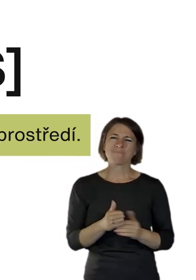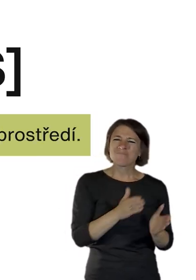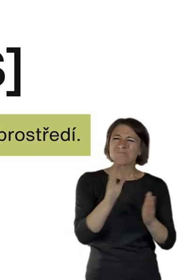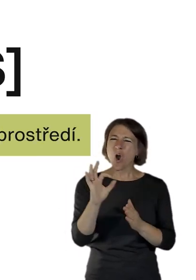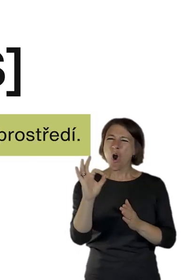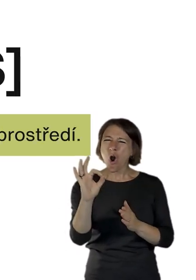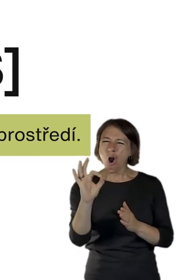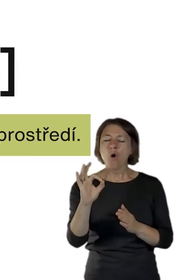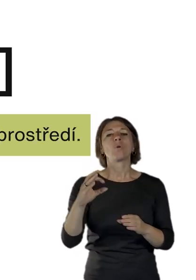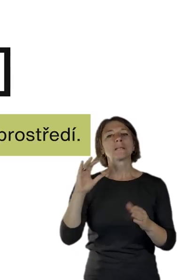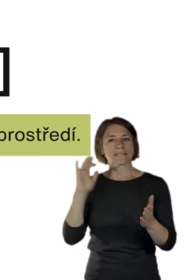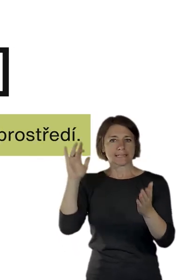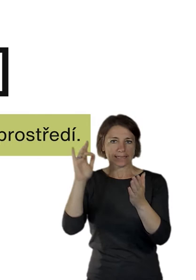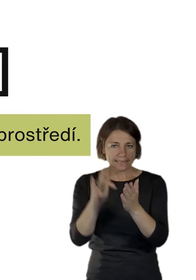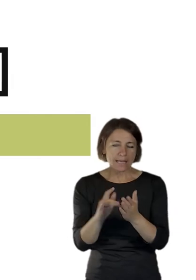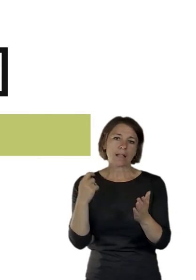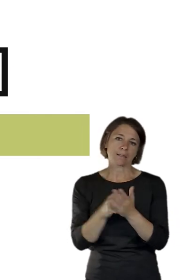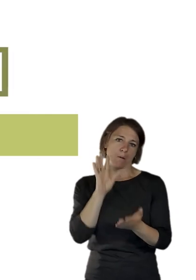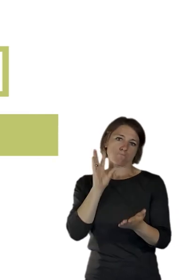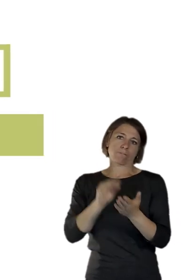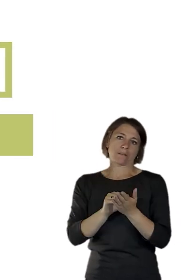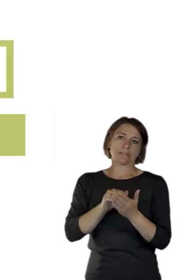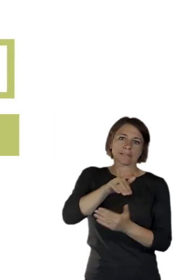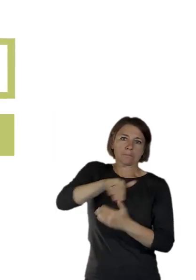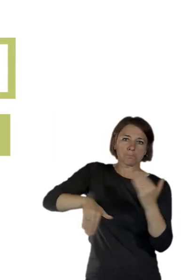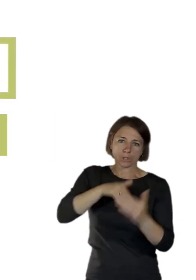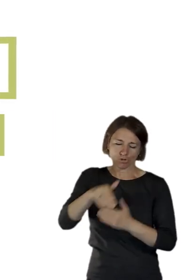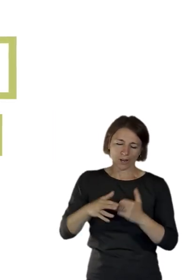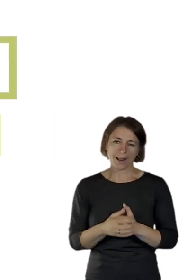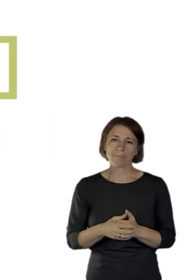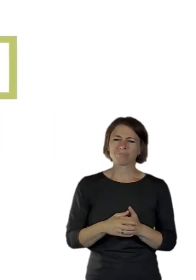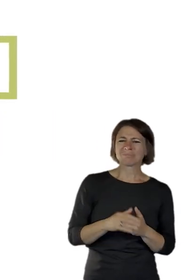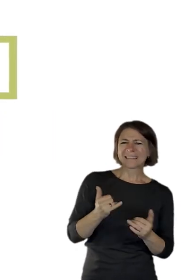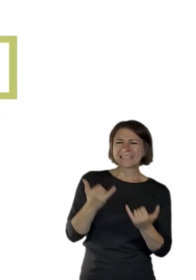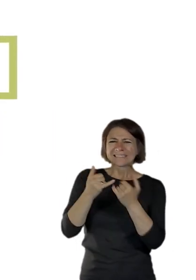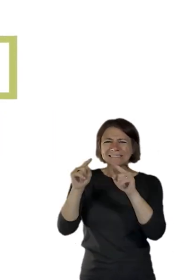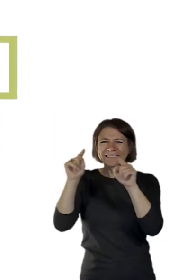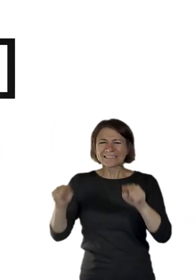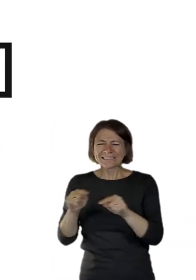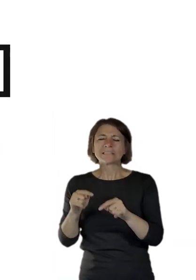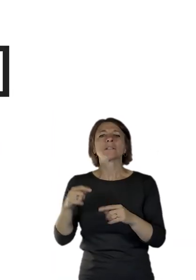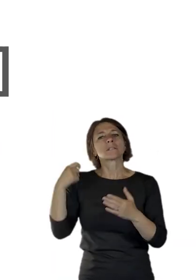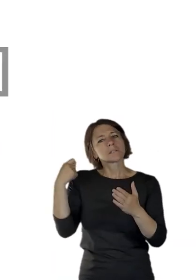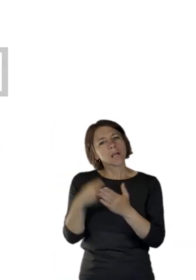Jedná se o smíšené obytné prostředí. Písmeno S znamená, že se jedná o stabilizovanou lokalitu.